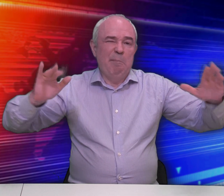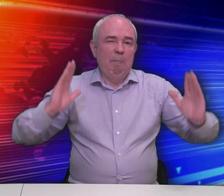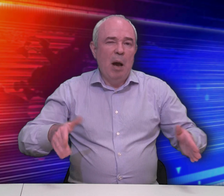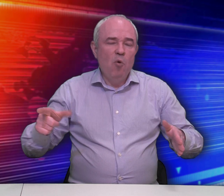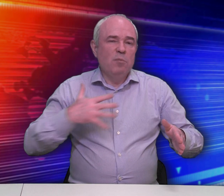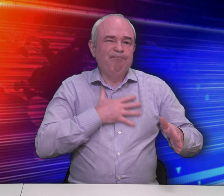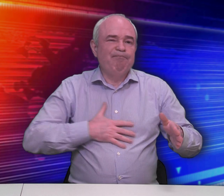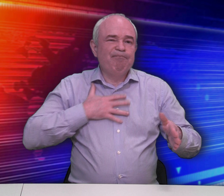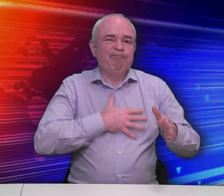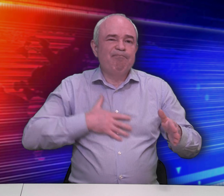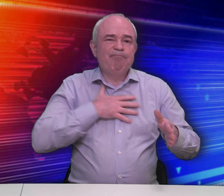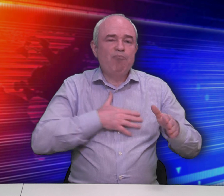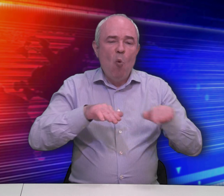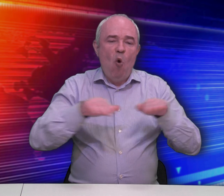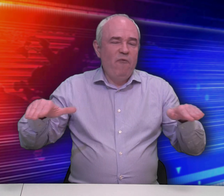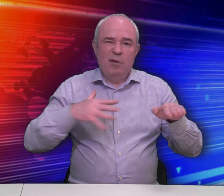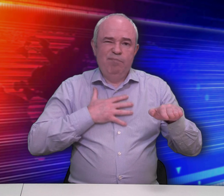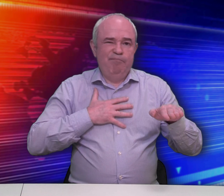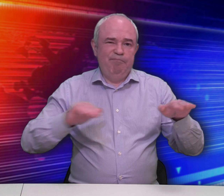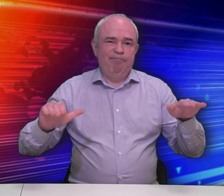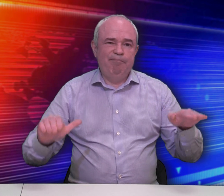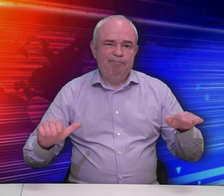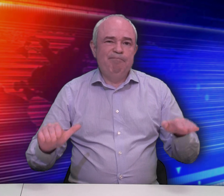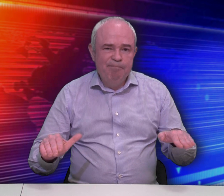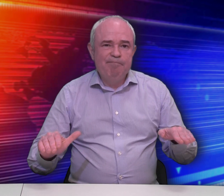К сожалению, поводов для оптимизма было мало: уровень снижался.